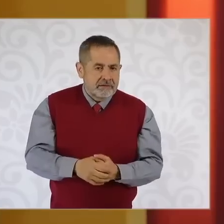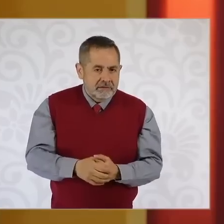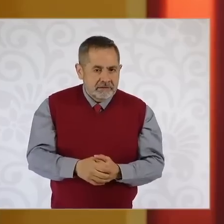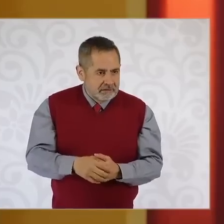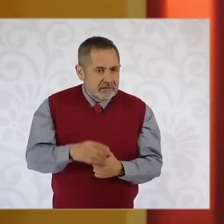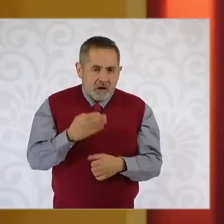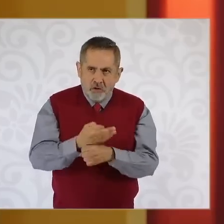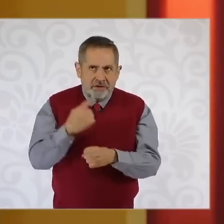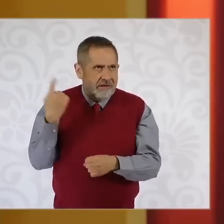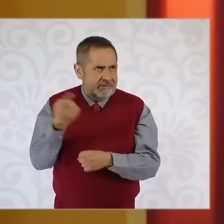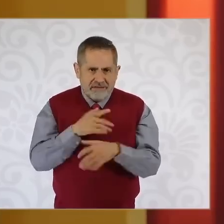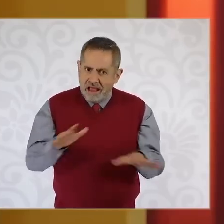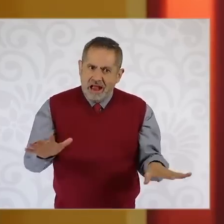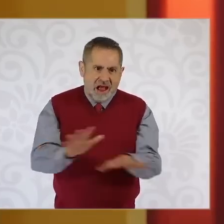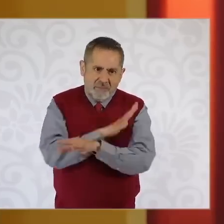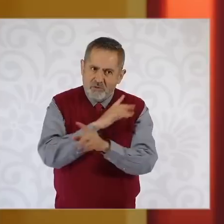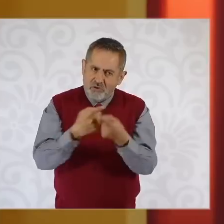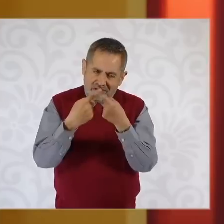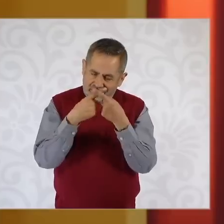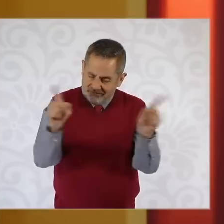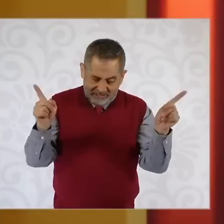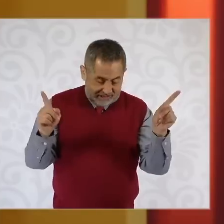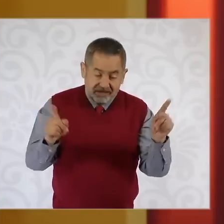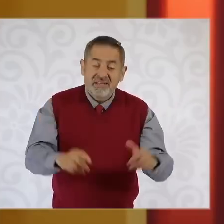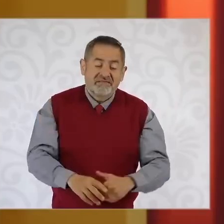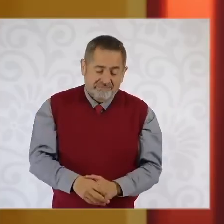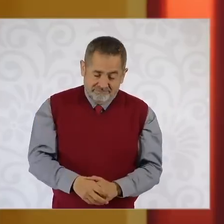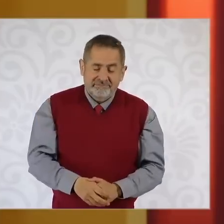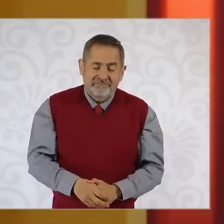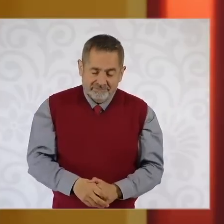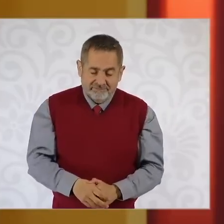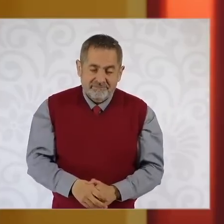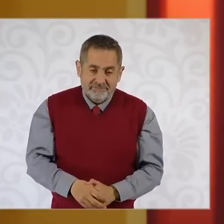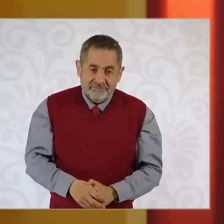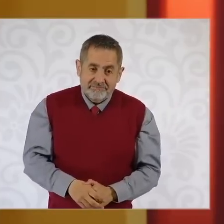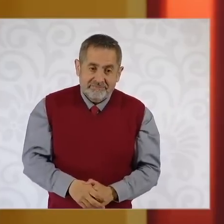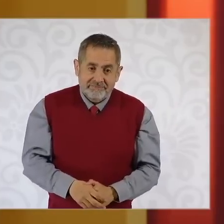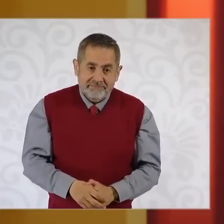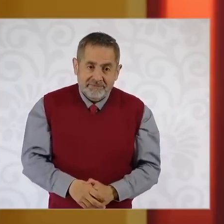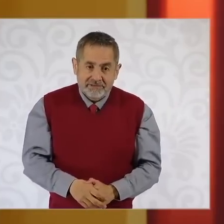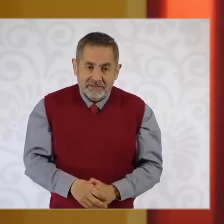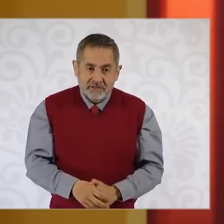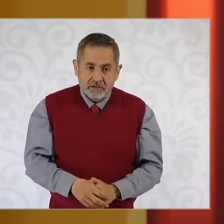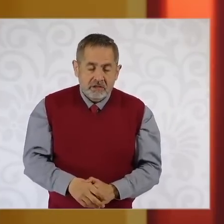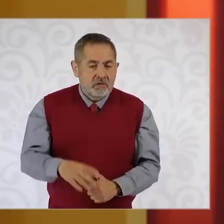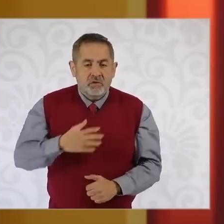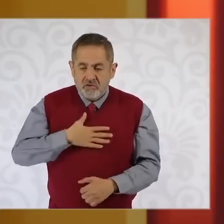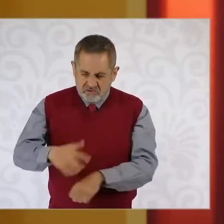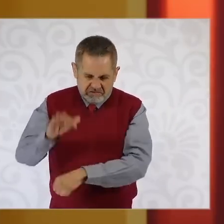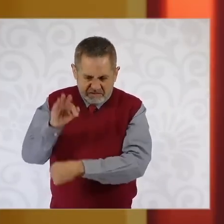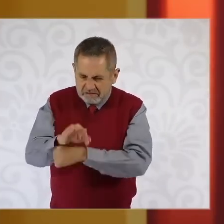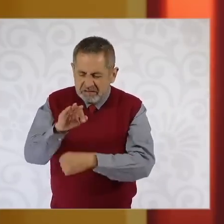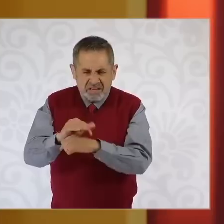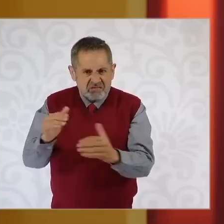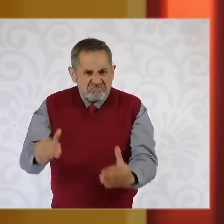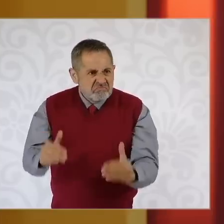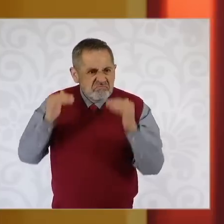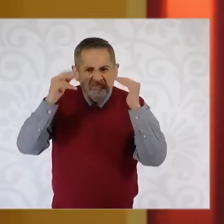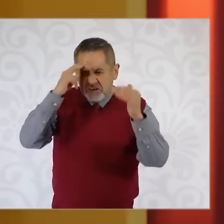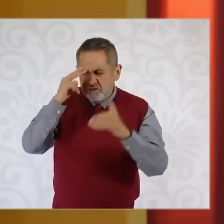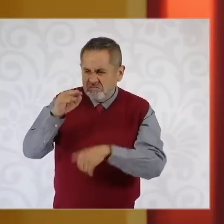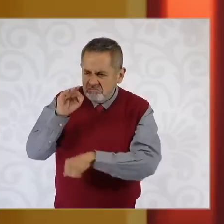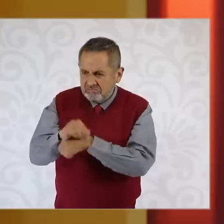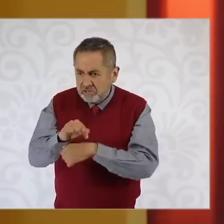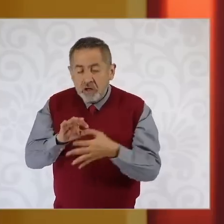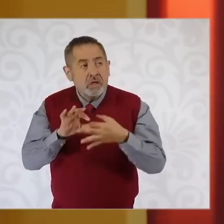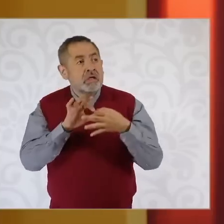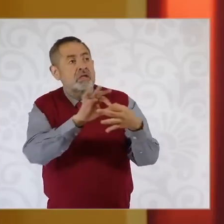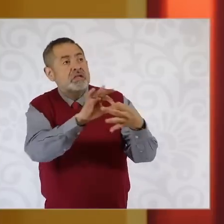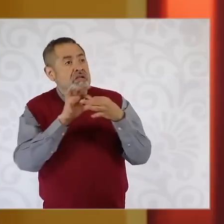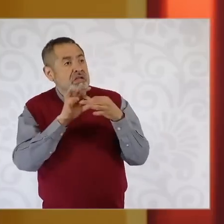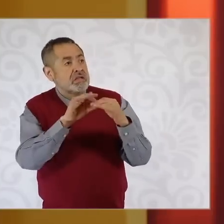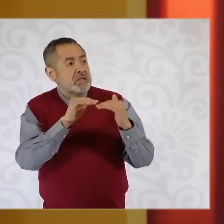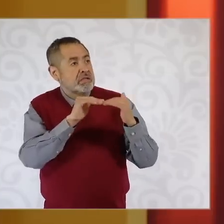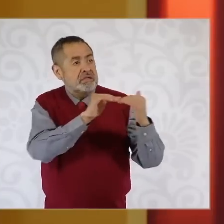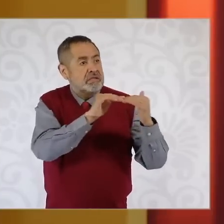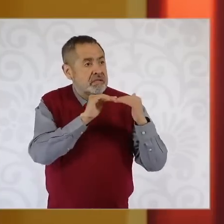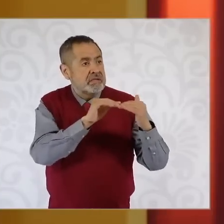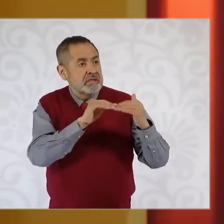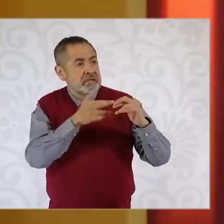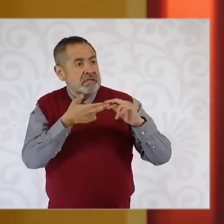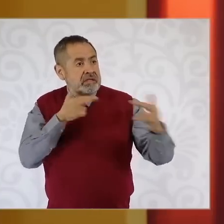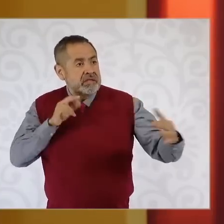cosas nosotros defendemos la soberanía en coordinación colaboración